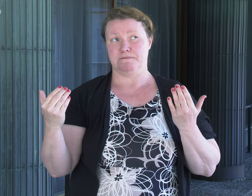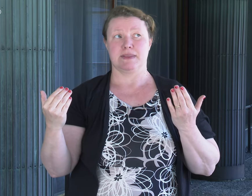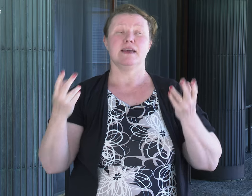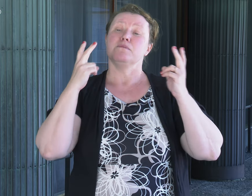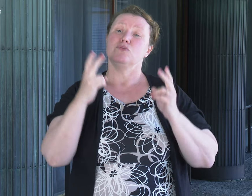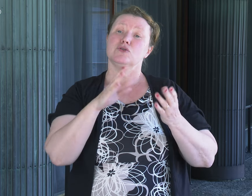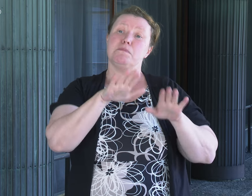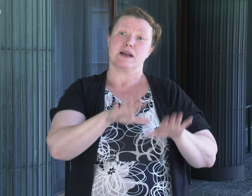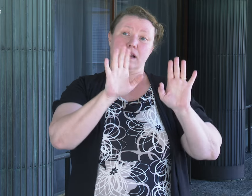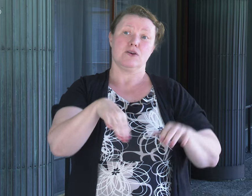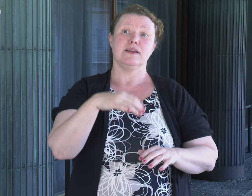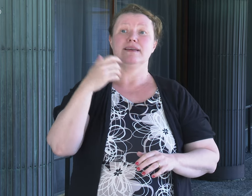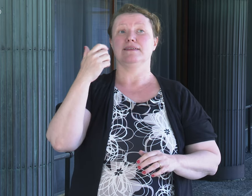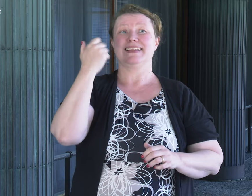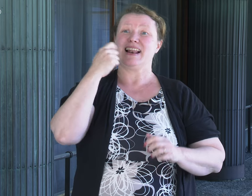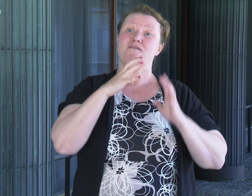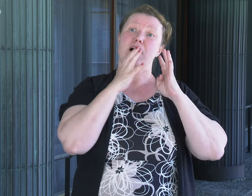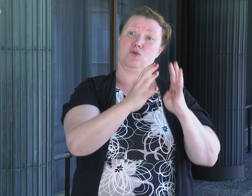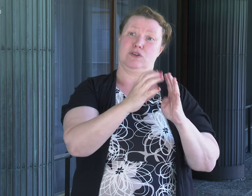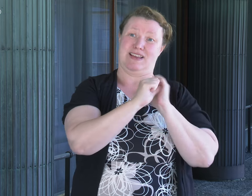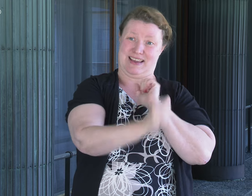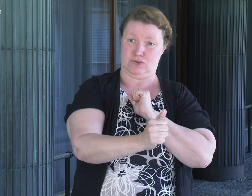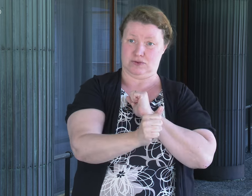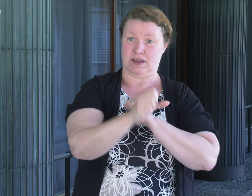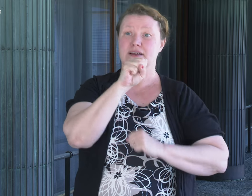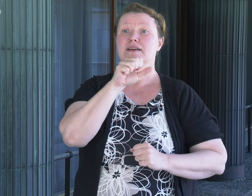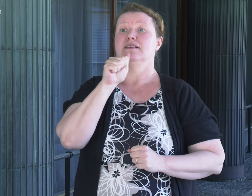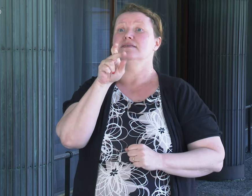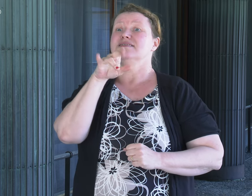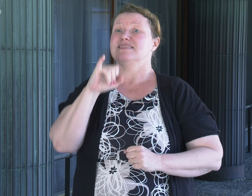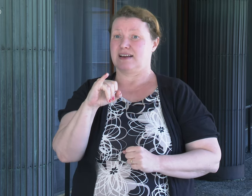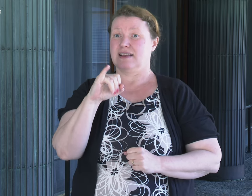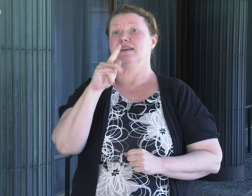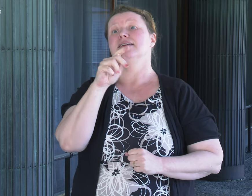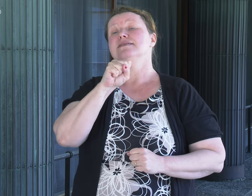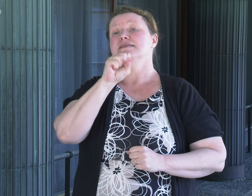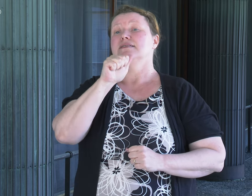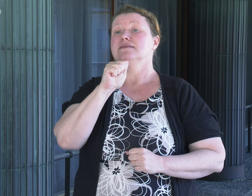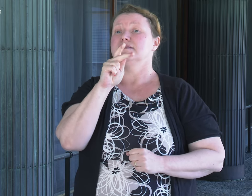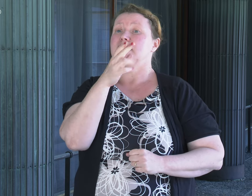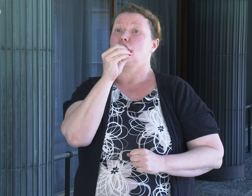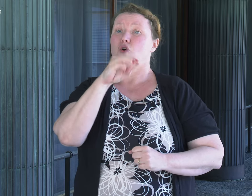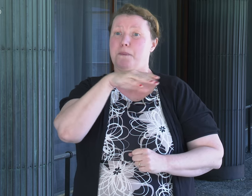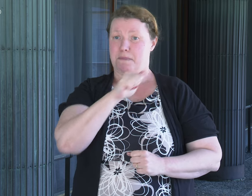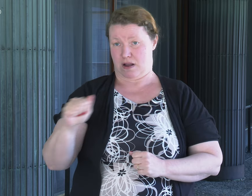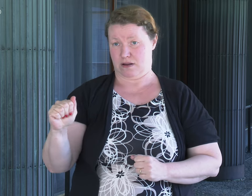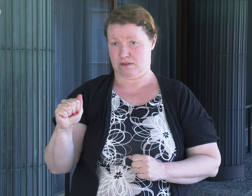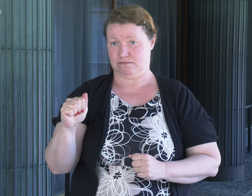Paikalla oli myös Kela-valtuutettu Sari Sarkomaa.